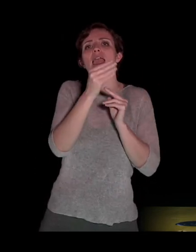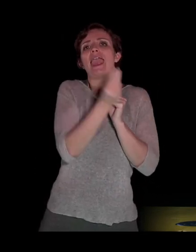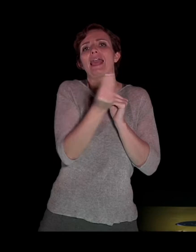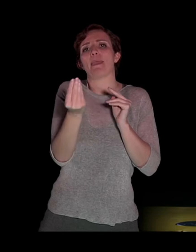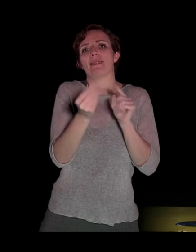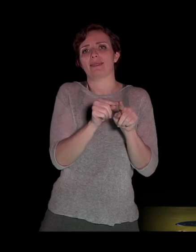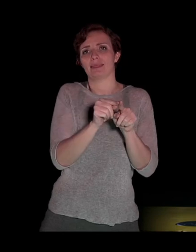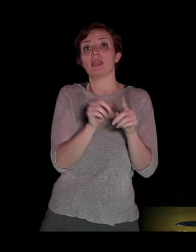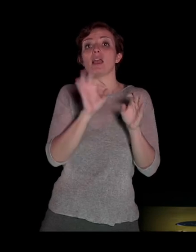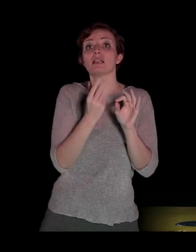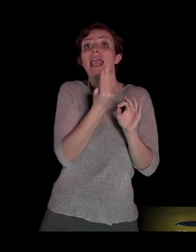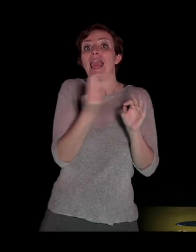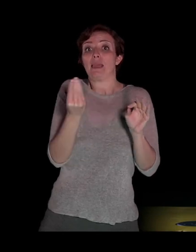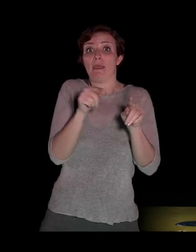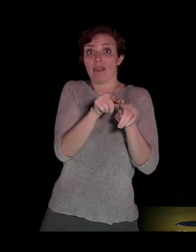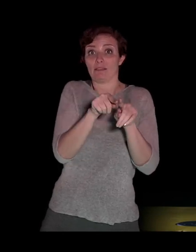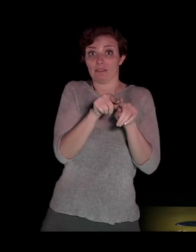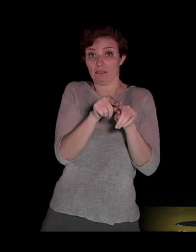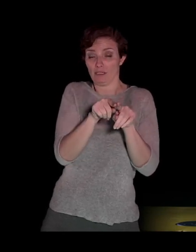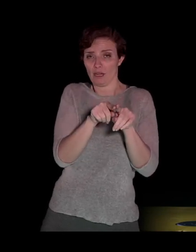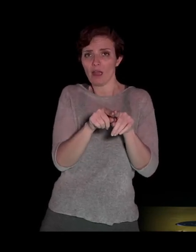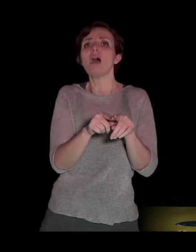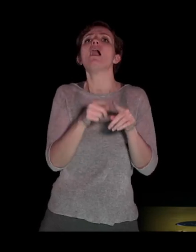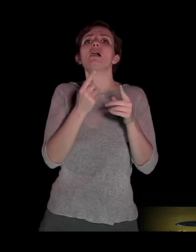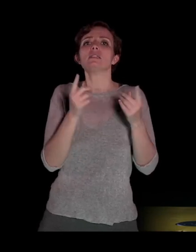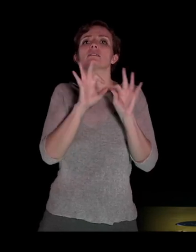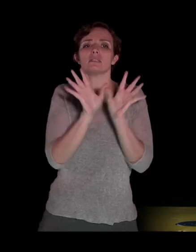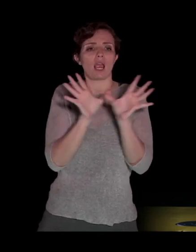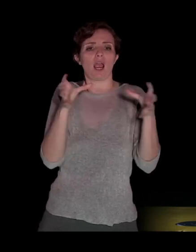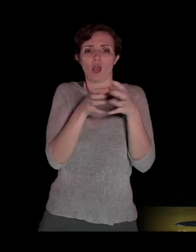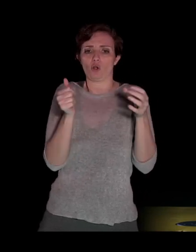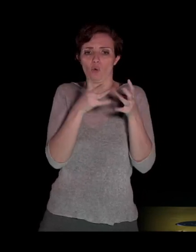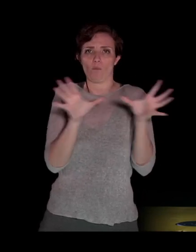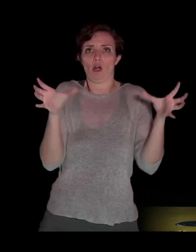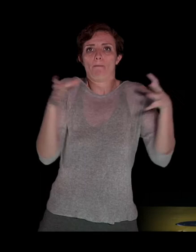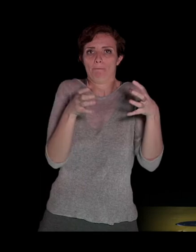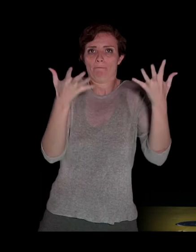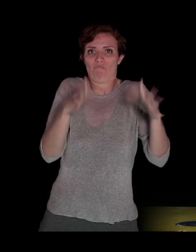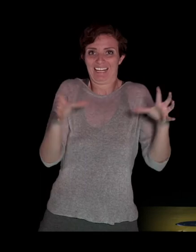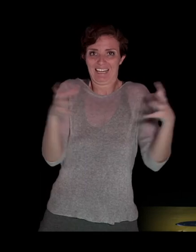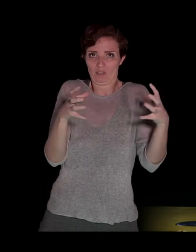Se gli 'elementi' sono un numero finito all'interno di un inisieme, parleremo di 'insieme finito'.